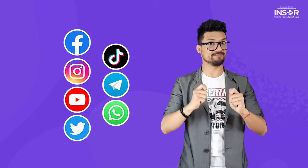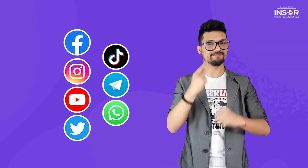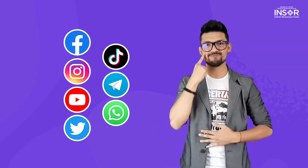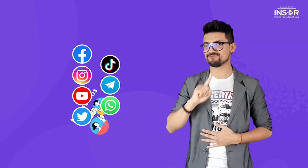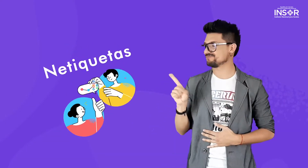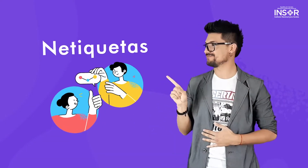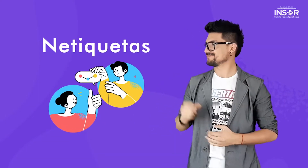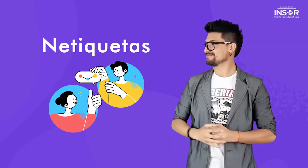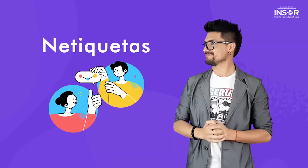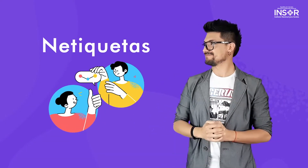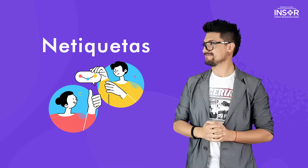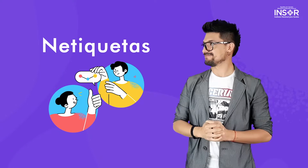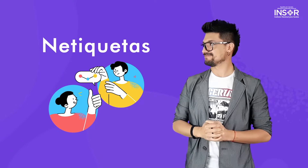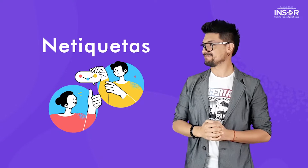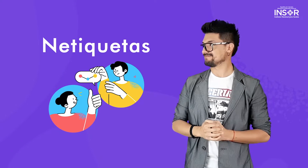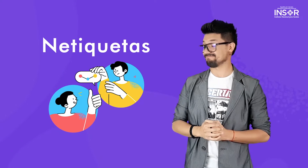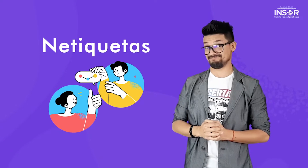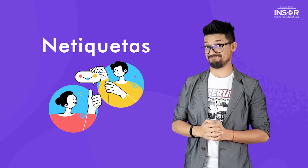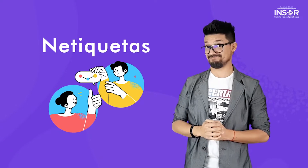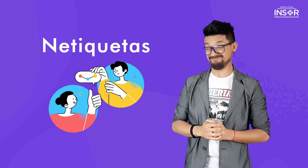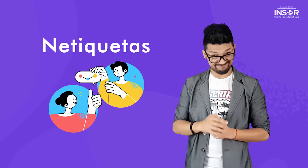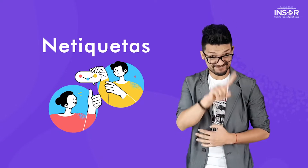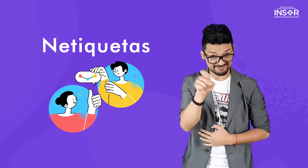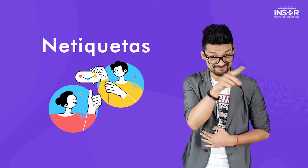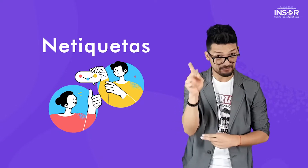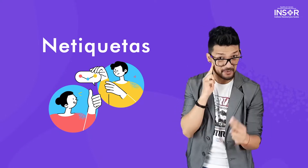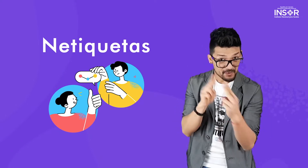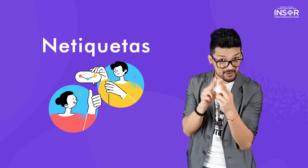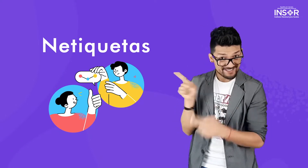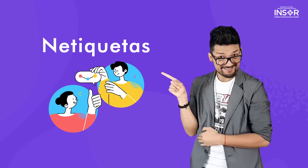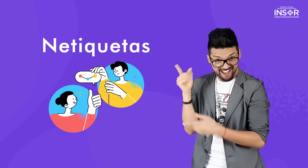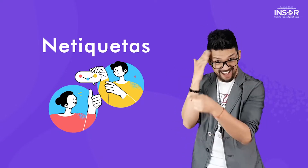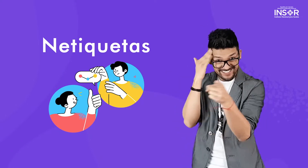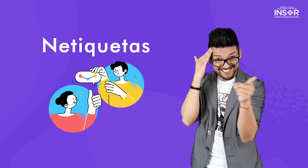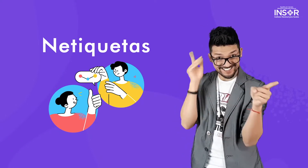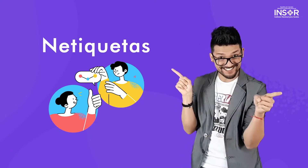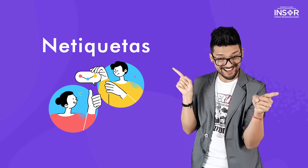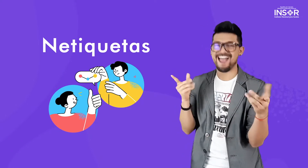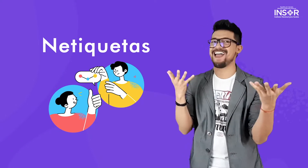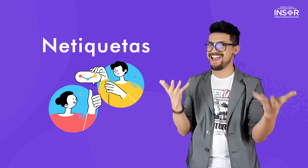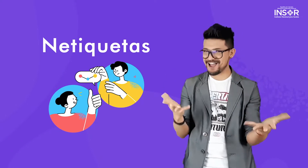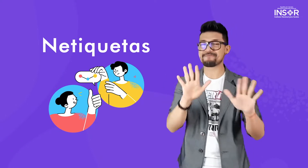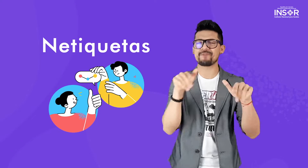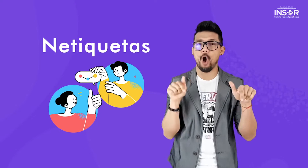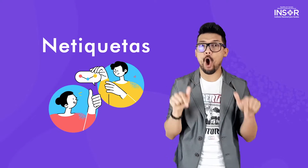estas normas reciben el nombre de: Netiquetas. ¿Habían escuchado hablar de las Netiquetas?